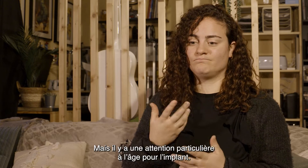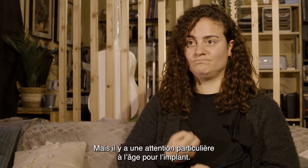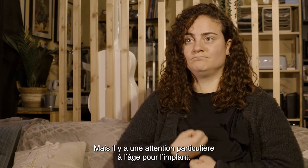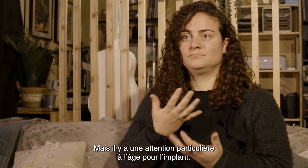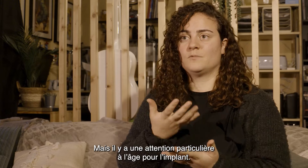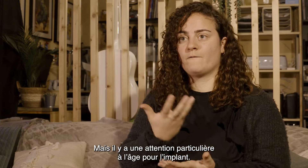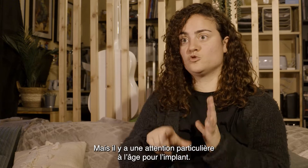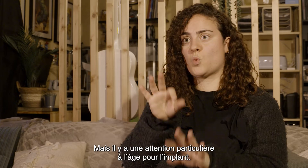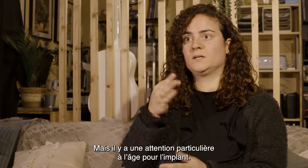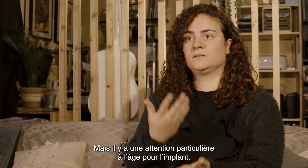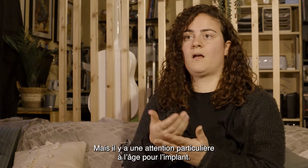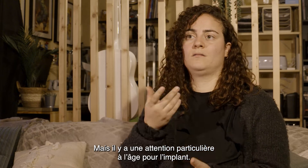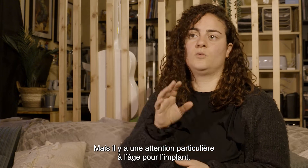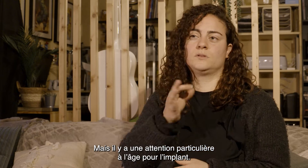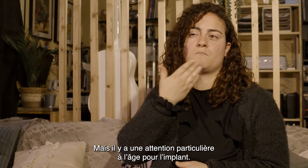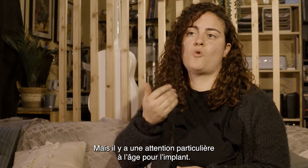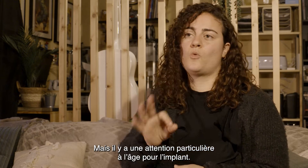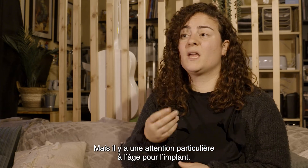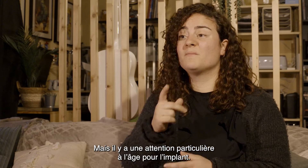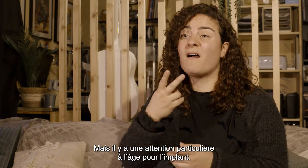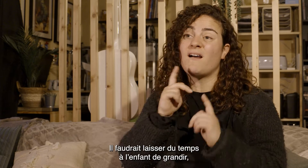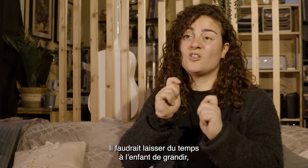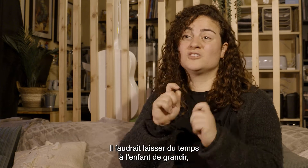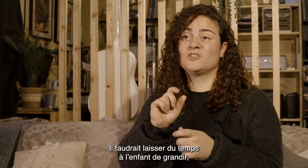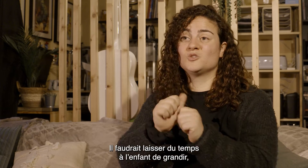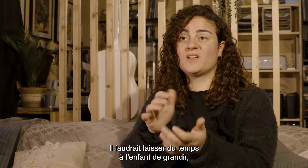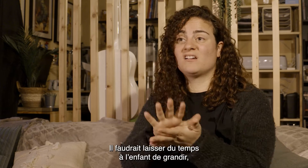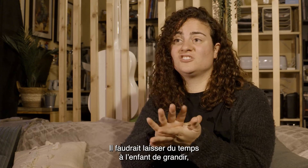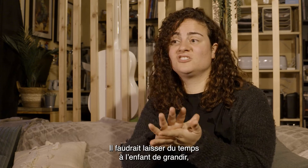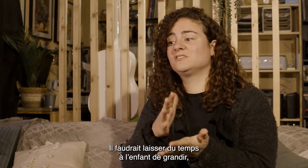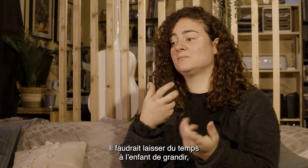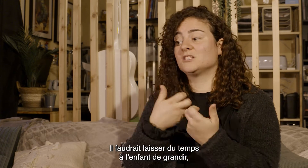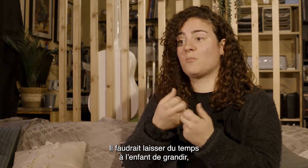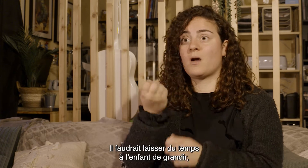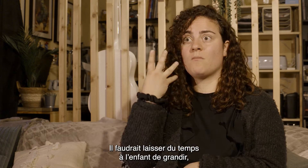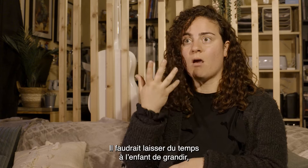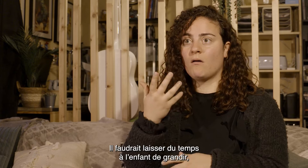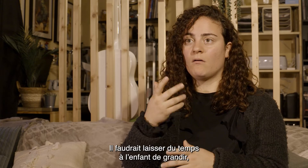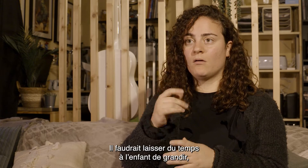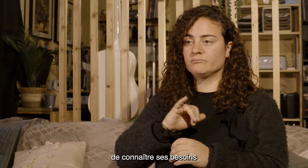Mais il y a une attention particulière à l’âge pour l’implant. Il faudrait laisser du temps à l’enfant de grandir,